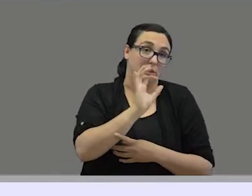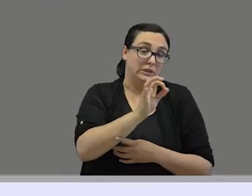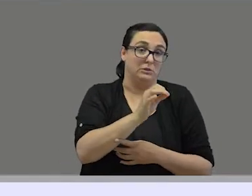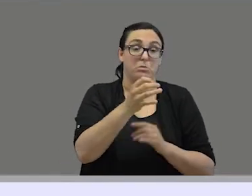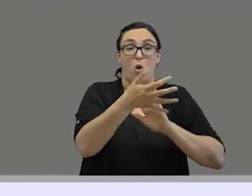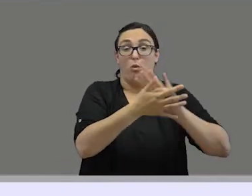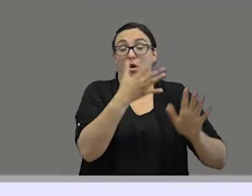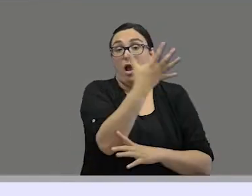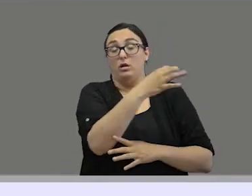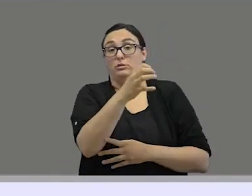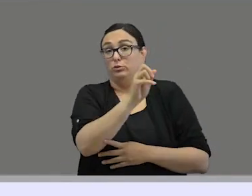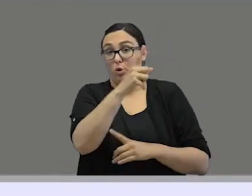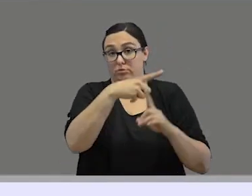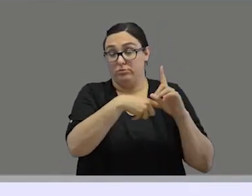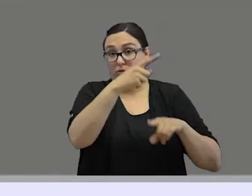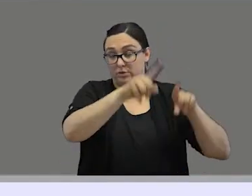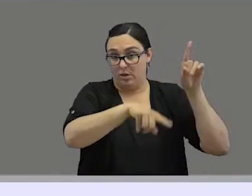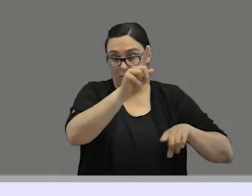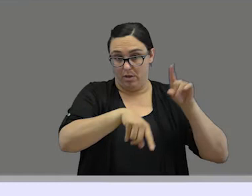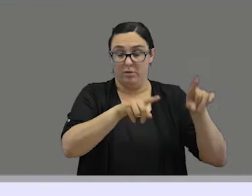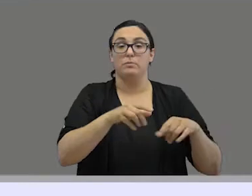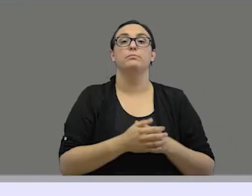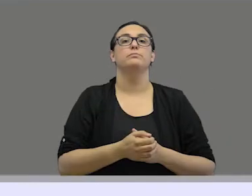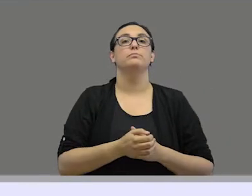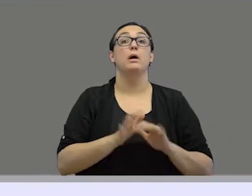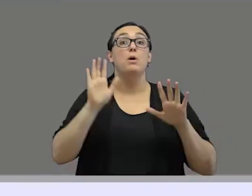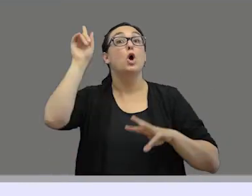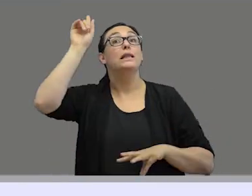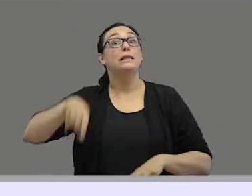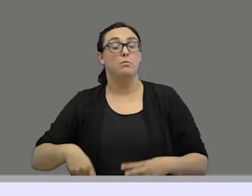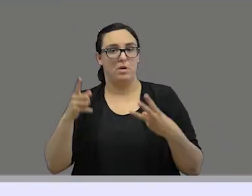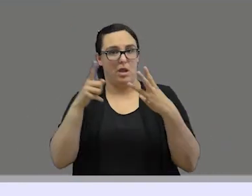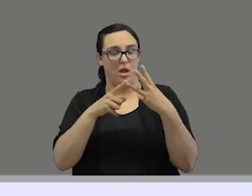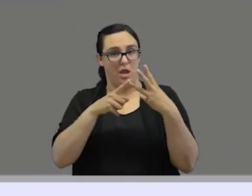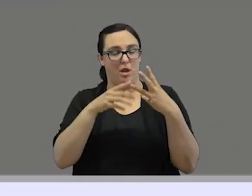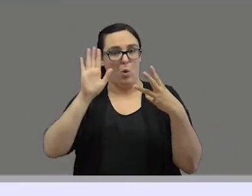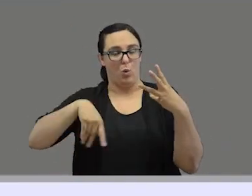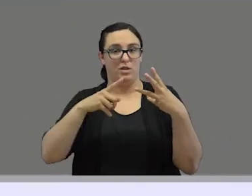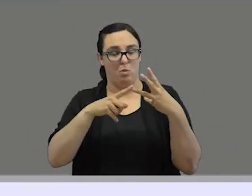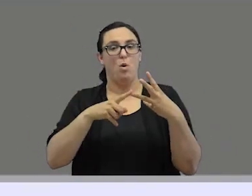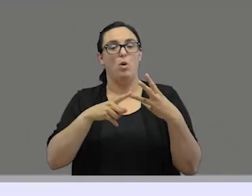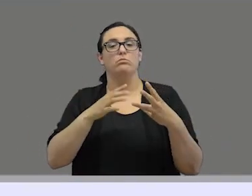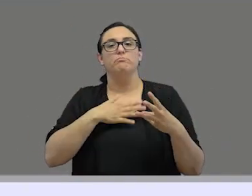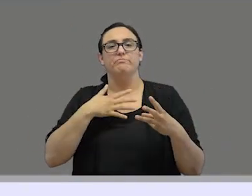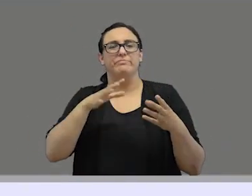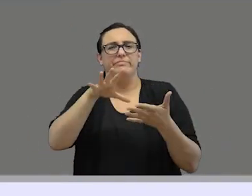Außerdem ist dieser Mangel an Verständnis manchmal auf die Eigenschaften des Dolmetschers zurückzuführen,